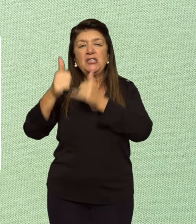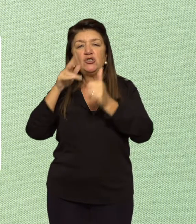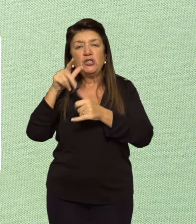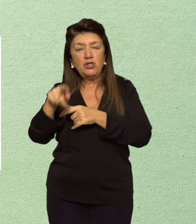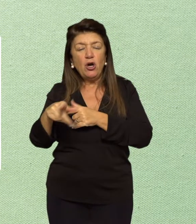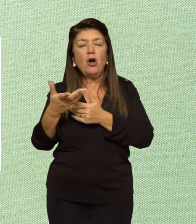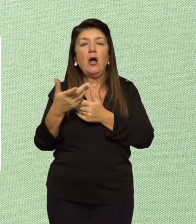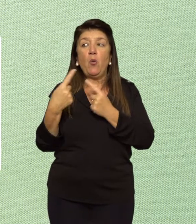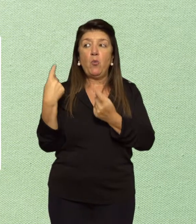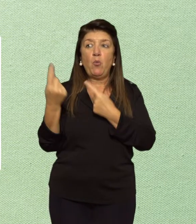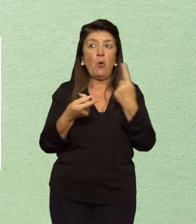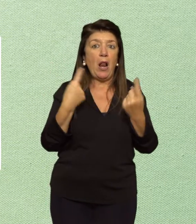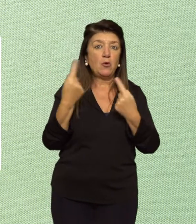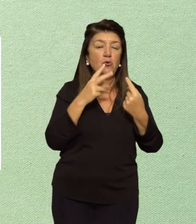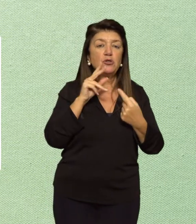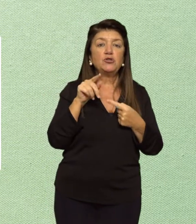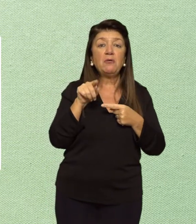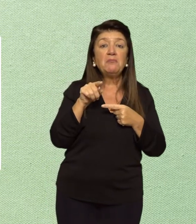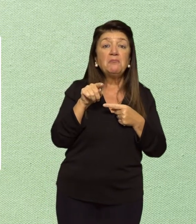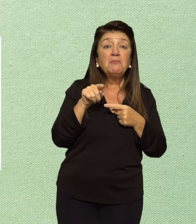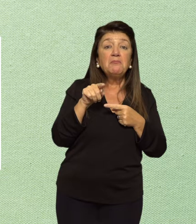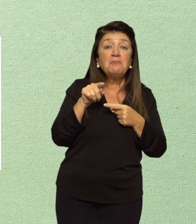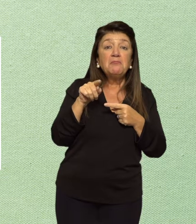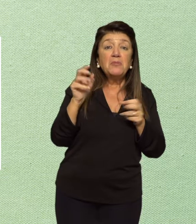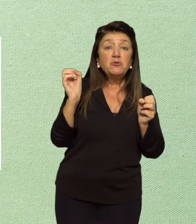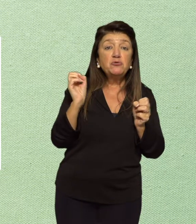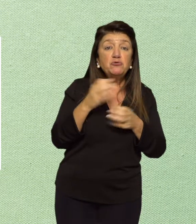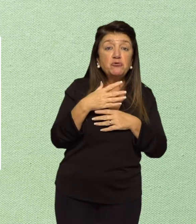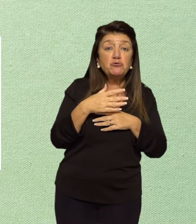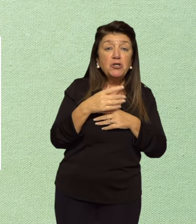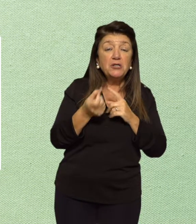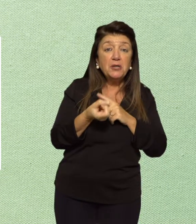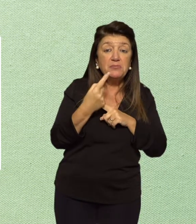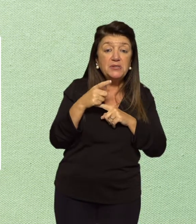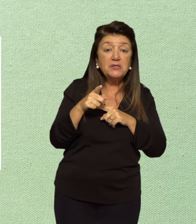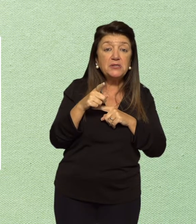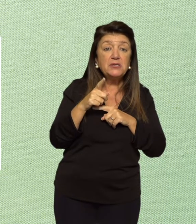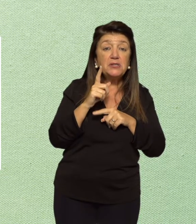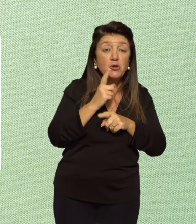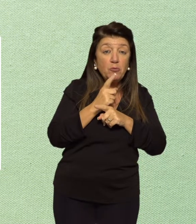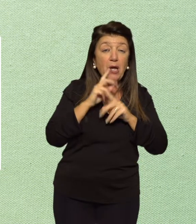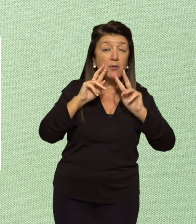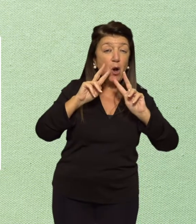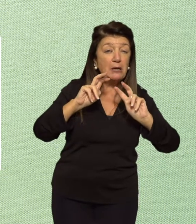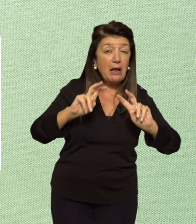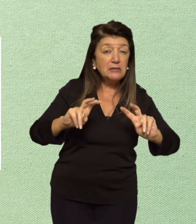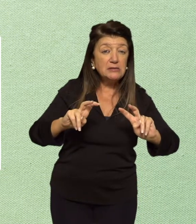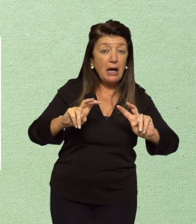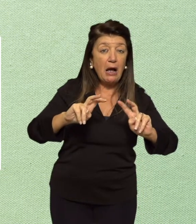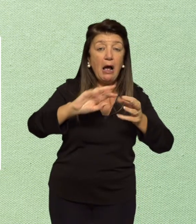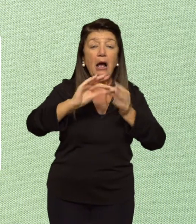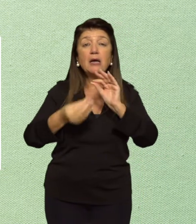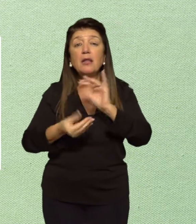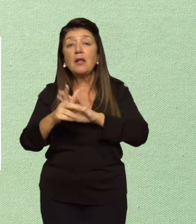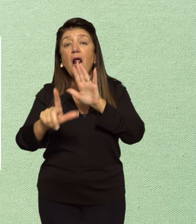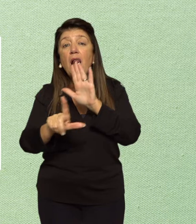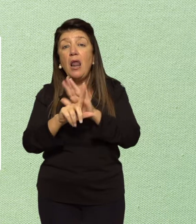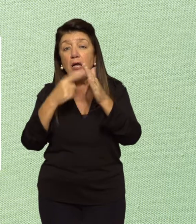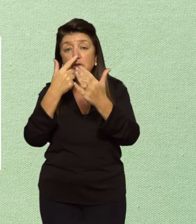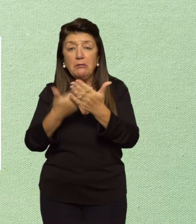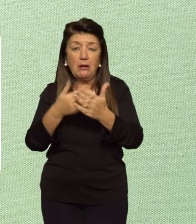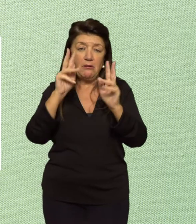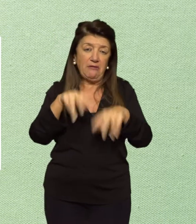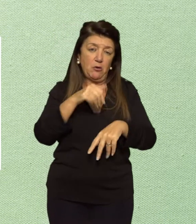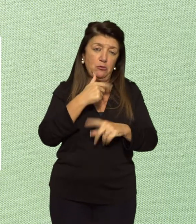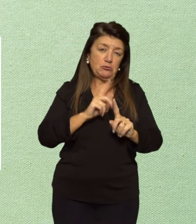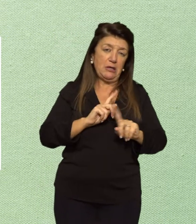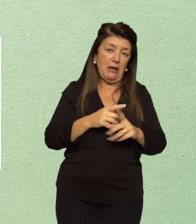"non è un fenomeno da analizzare così tanto ed addirittura farci farci una legge apposita".